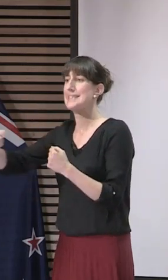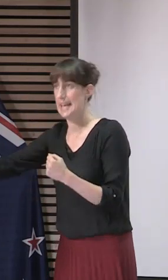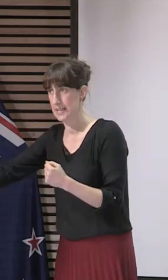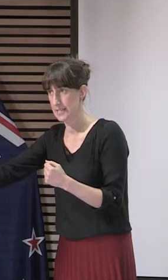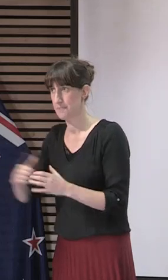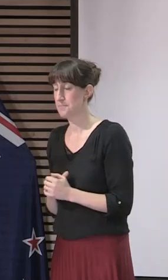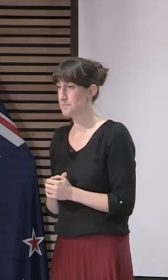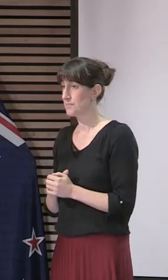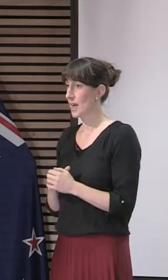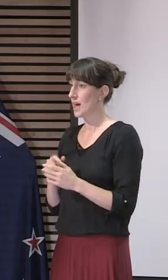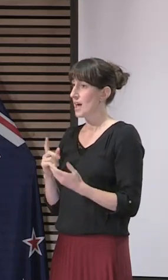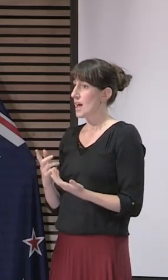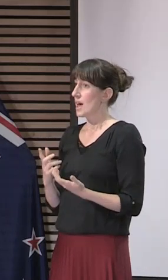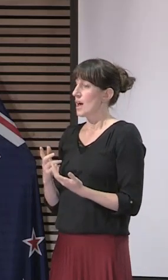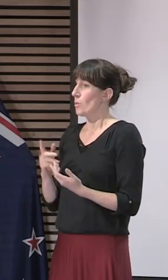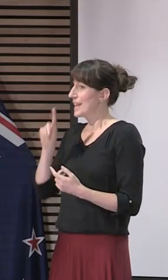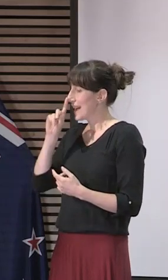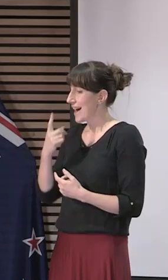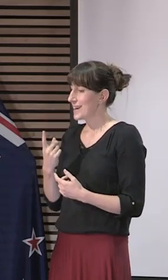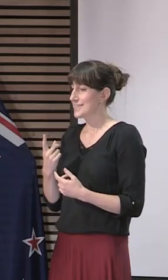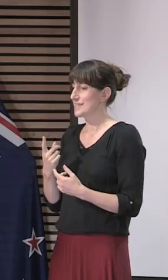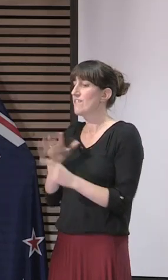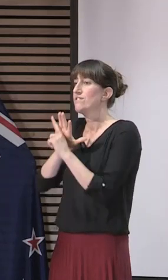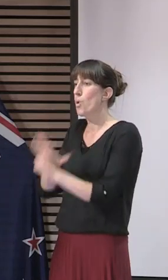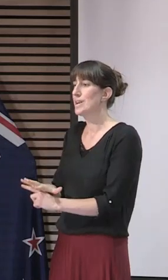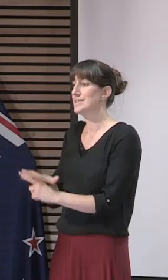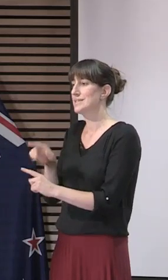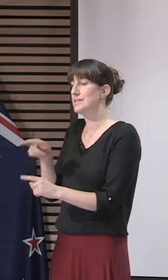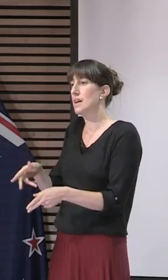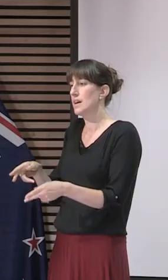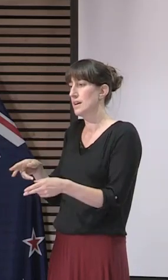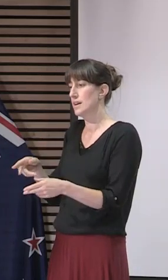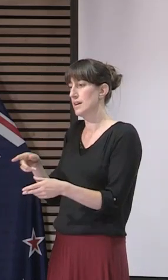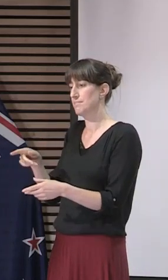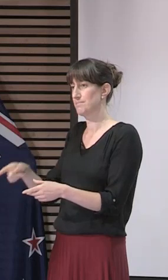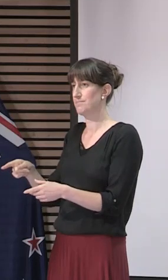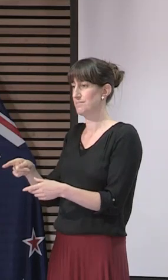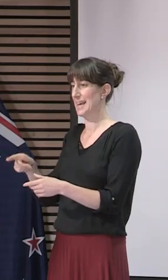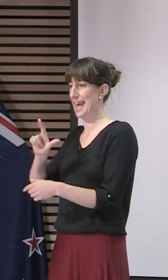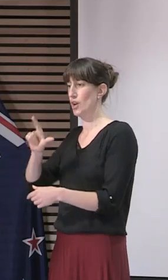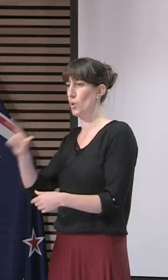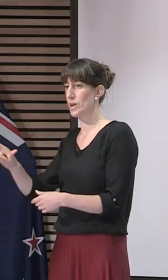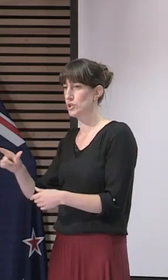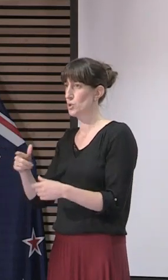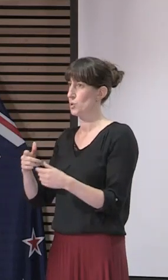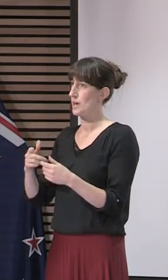utu. Engari e marama ana tenei kaore koinei anake te mea mo nga